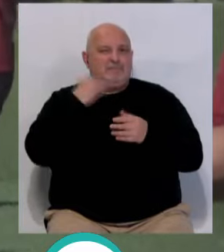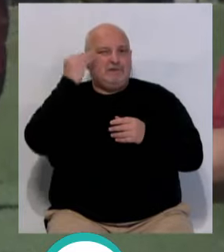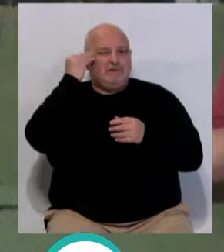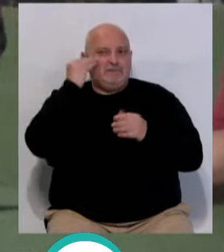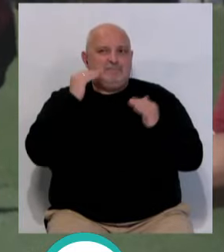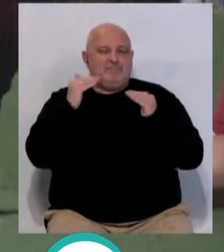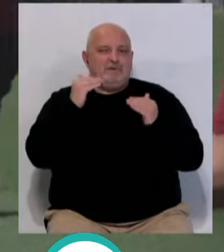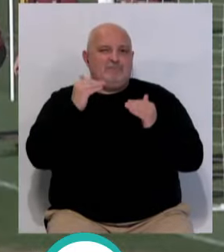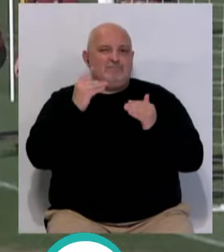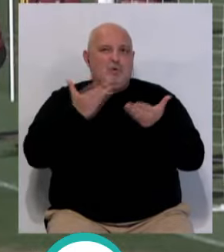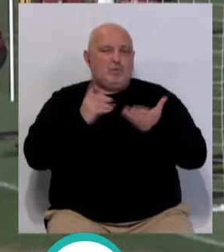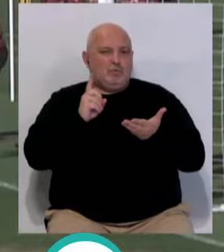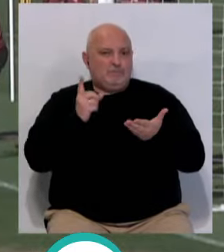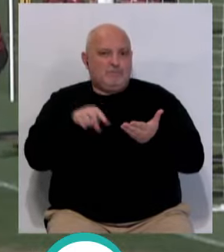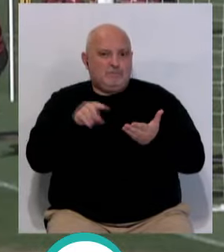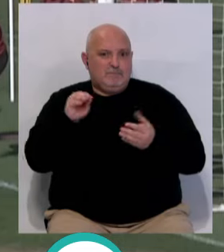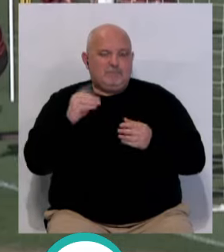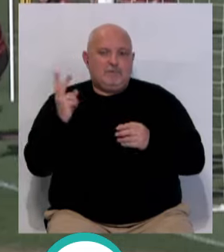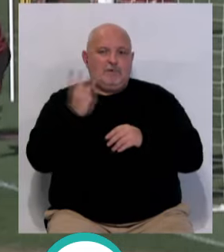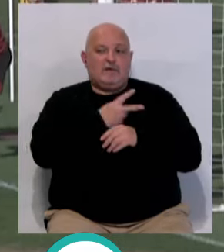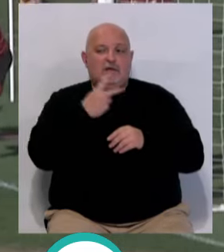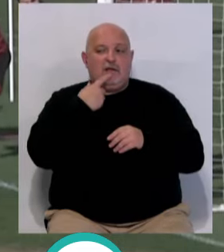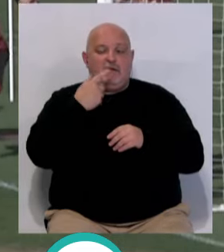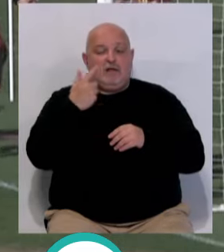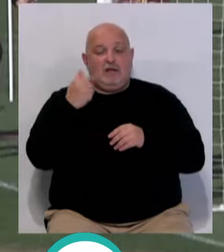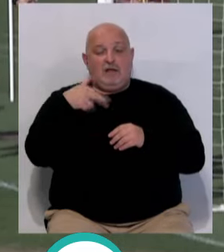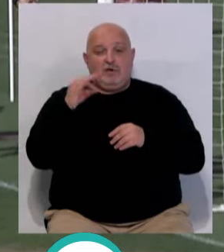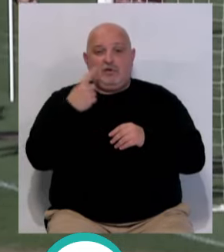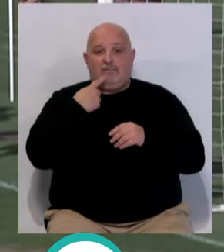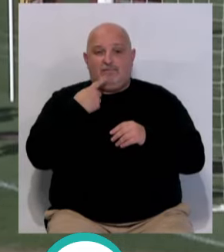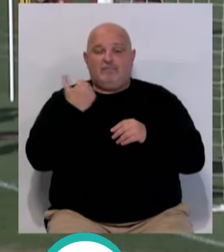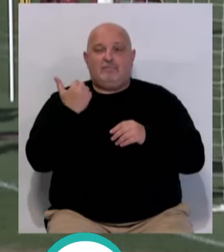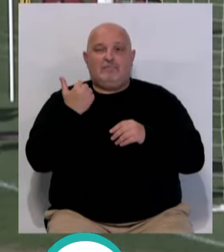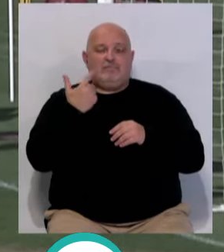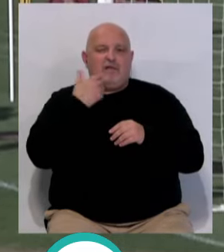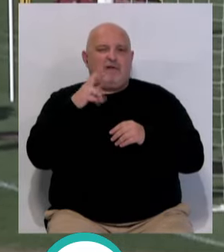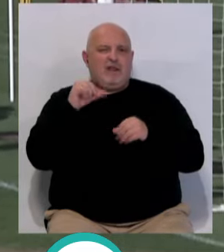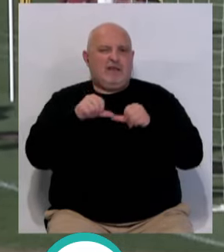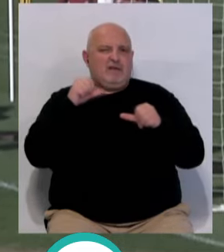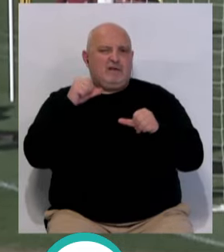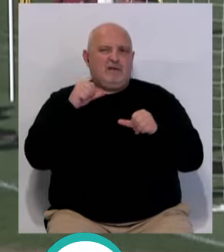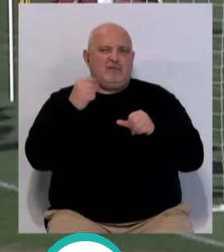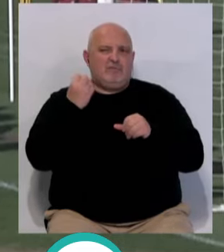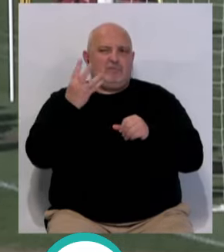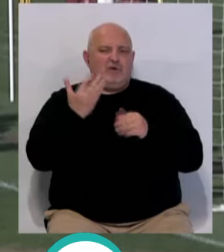injusta Sí yo creo que además con el agravante de que F lleva unas cuantas jornadas cuantos